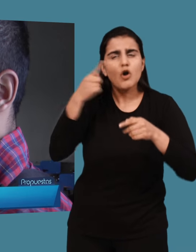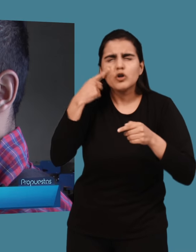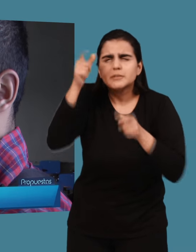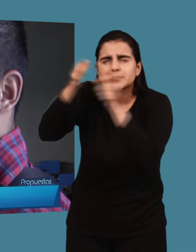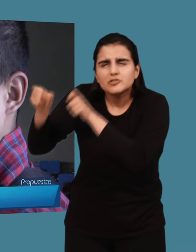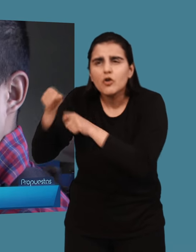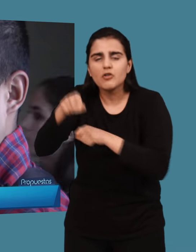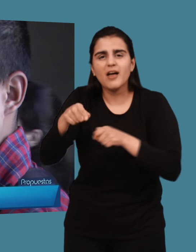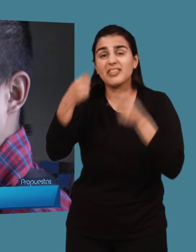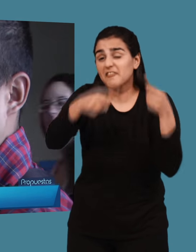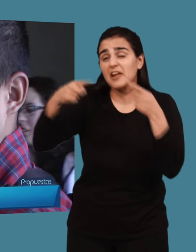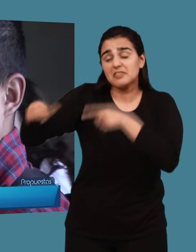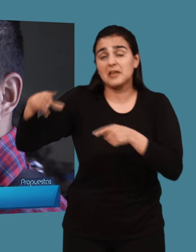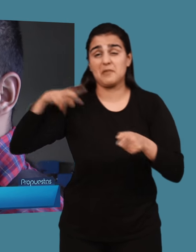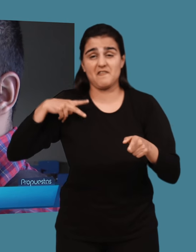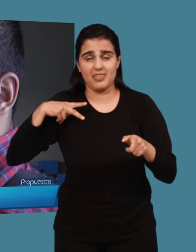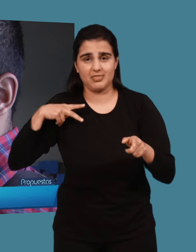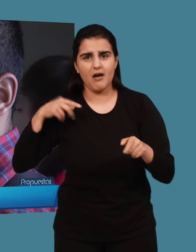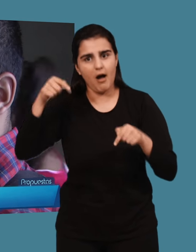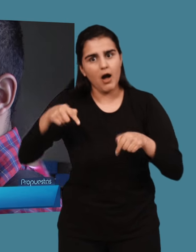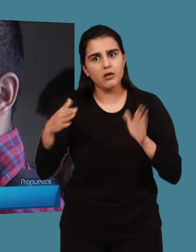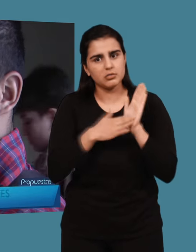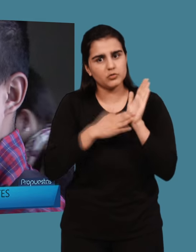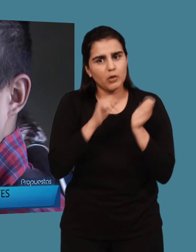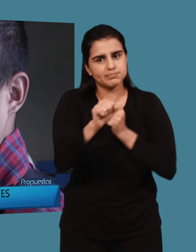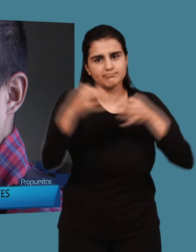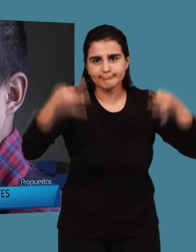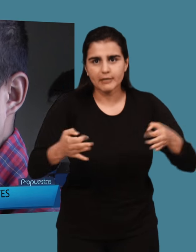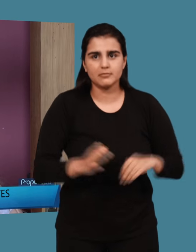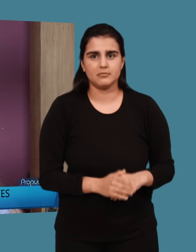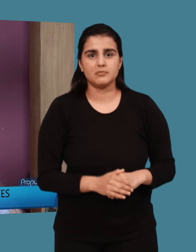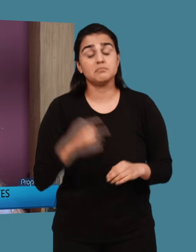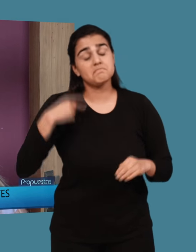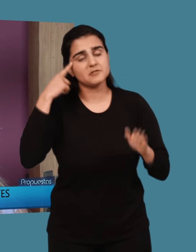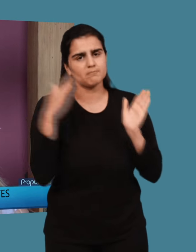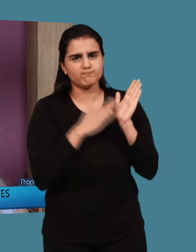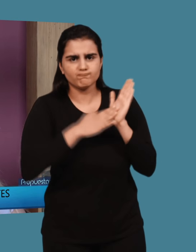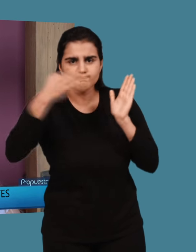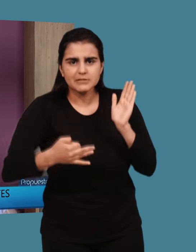y es un lugar me dijeron que no voy a tener lo mismo que una escuela privada. En cambio acá, me dijeron, voy a poder defender un poco más mi título. Por la validez del título